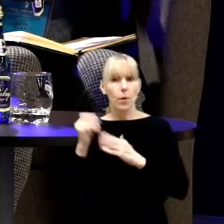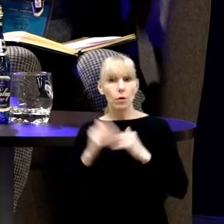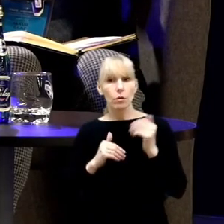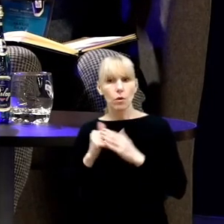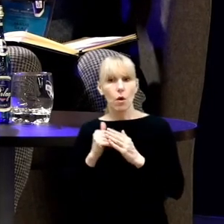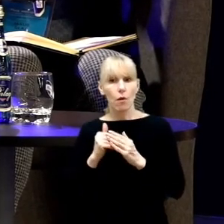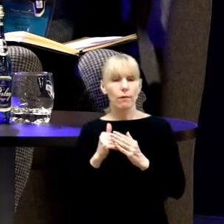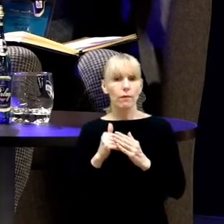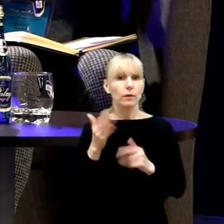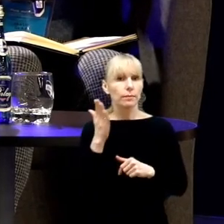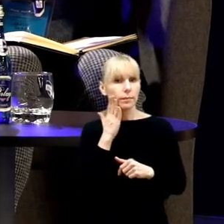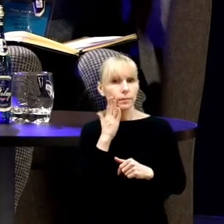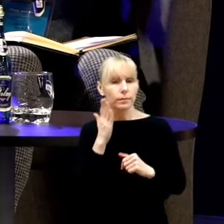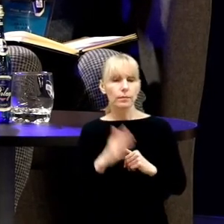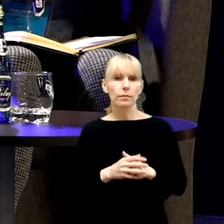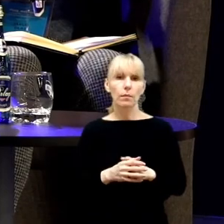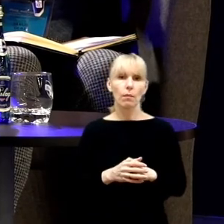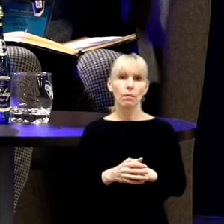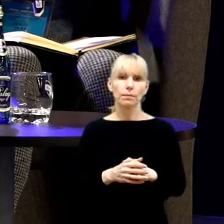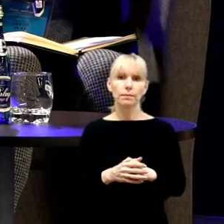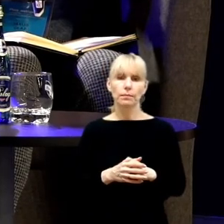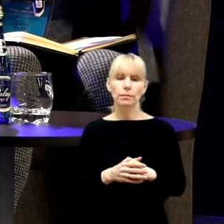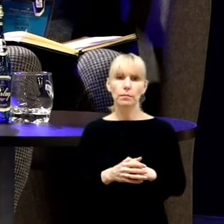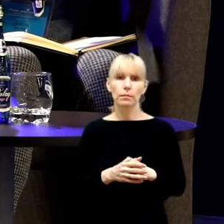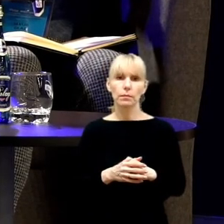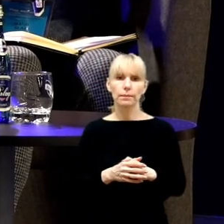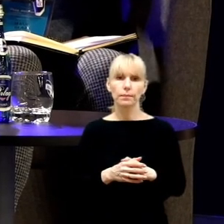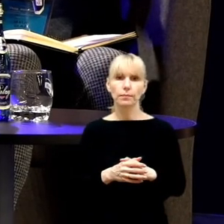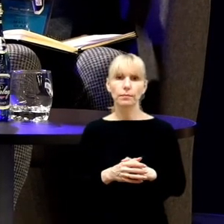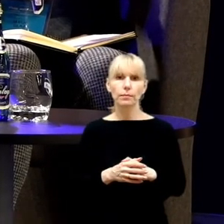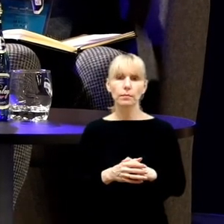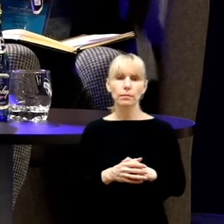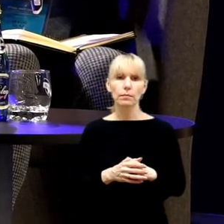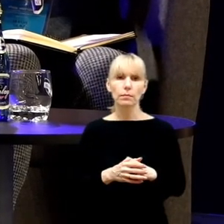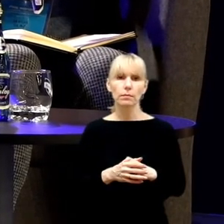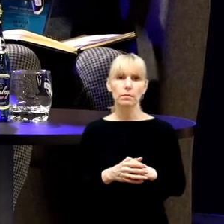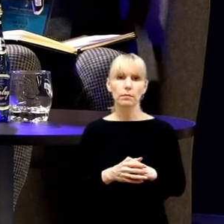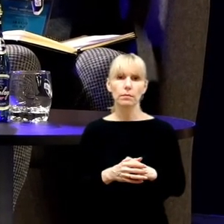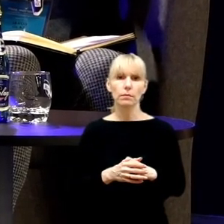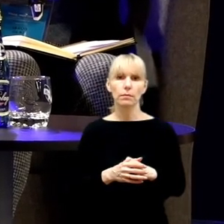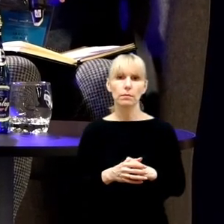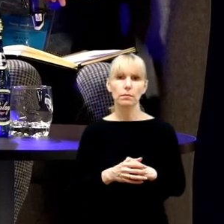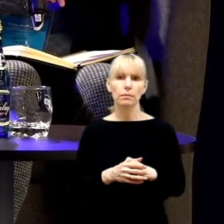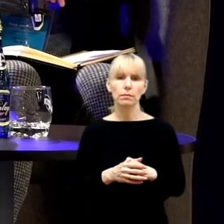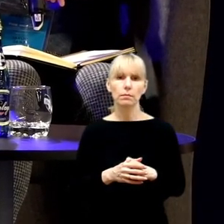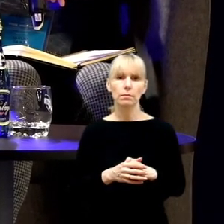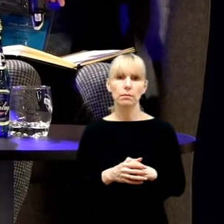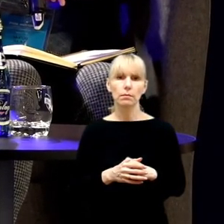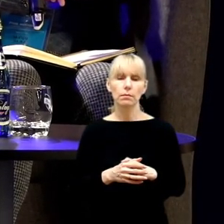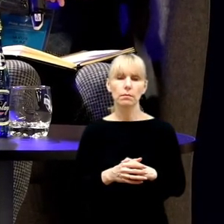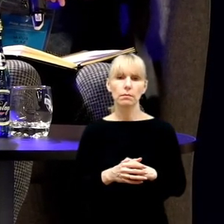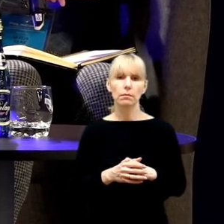z czym się podpisuje wszystkimi możliwymi rękami, ale też zmiany jakiegoś PR-u.